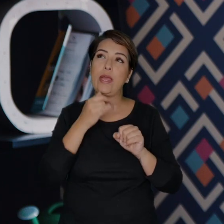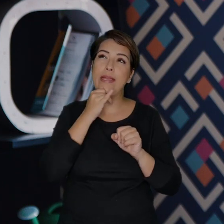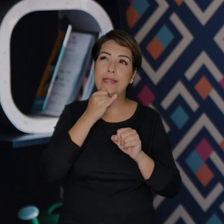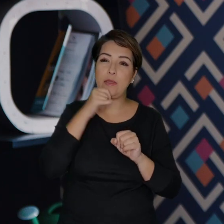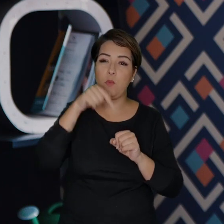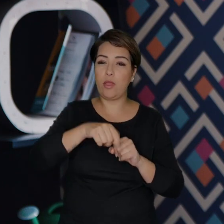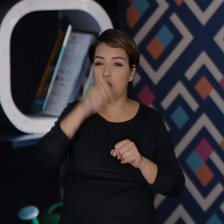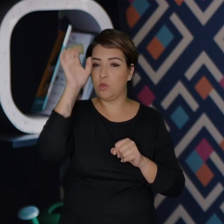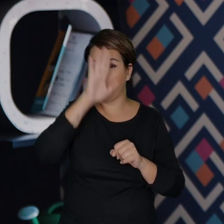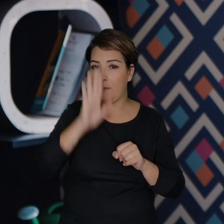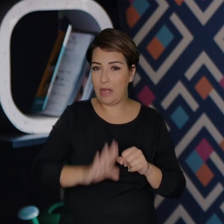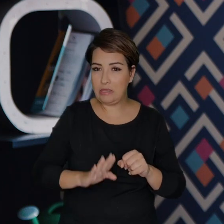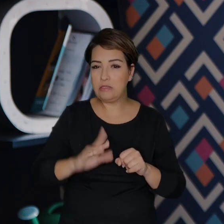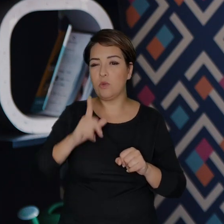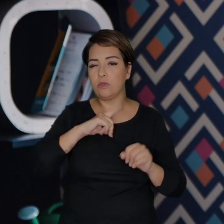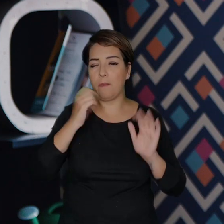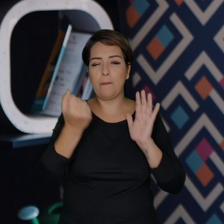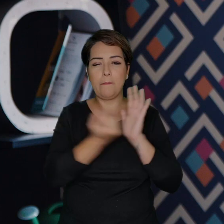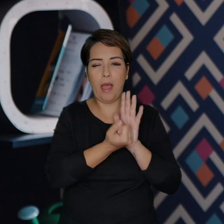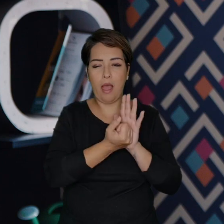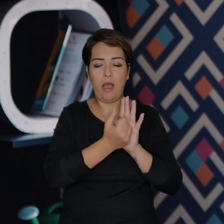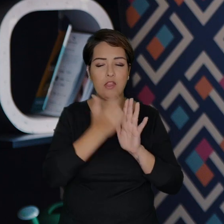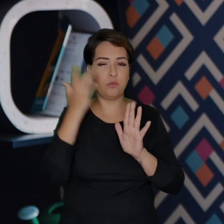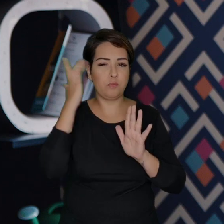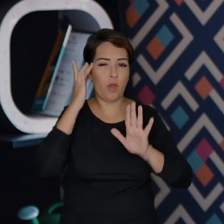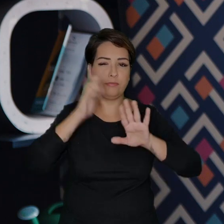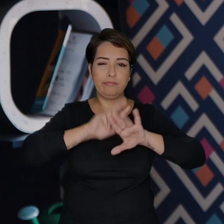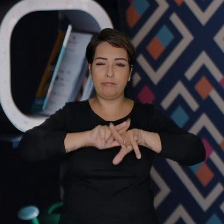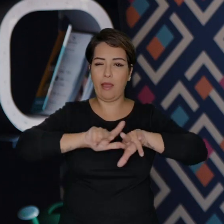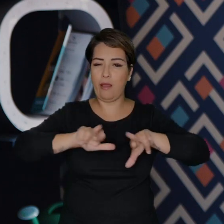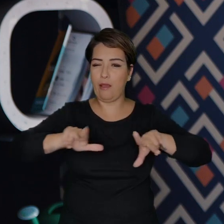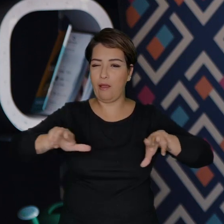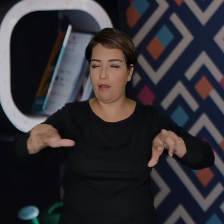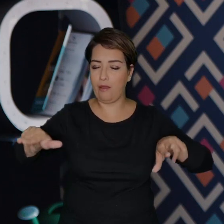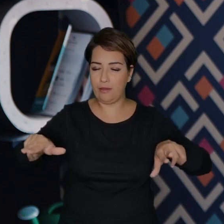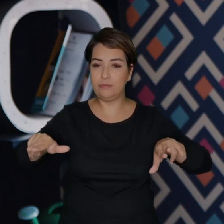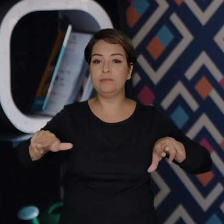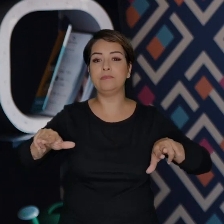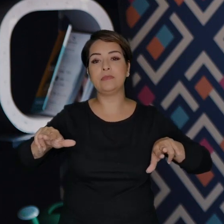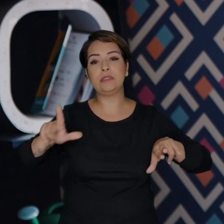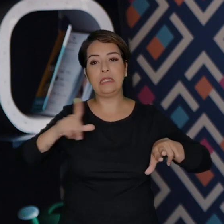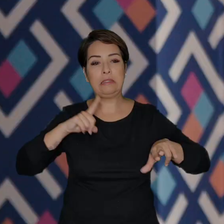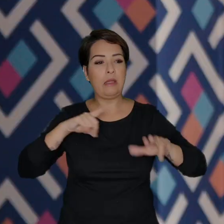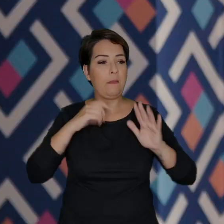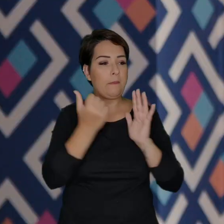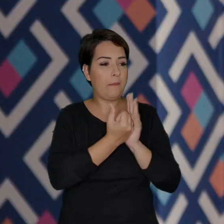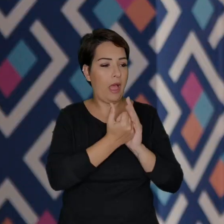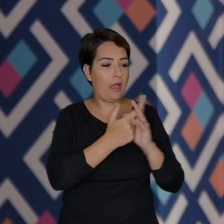A gente tem no Brasil muitas marcas de moda. A gente tem marcas grandes, marcas pequenas.